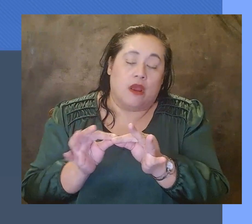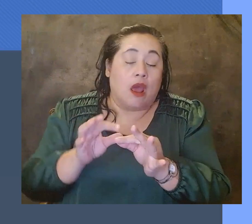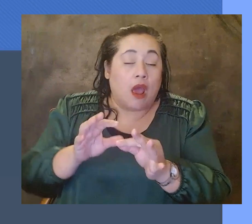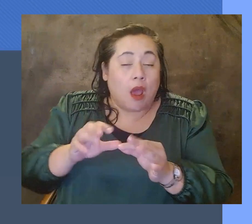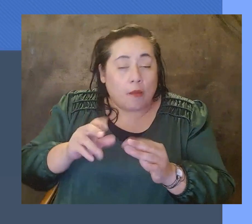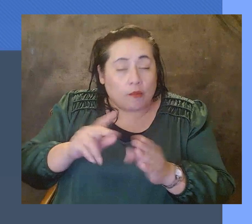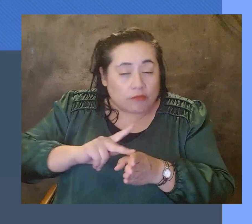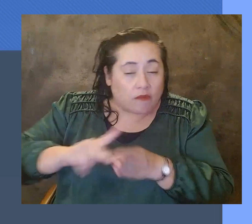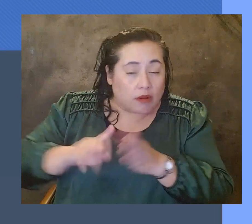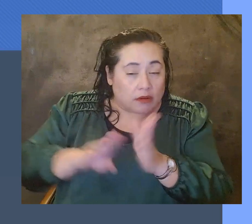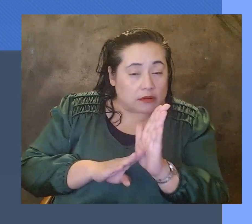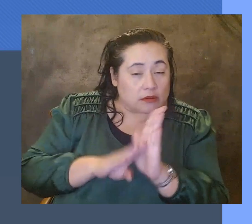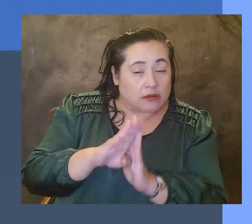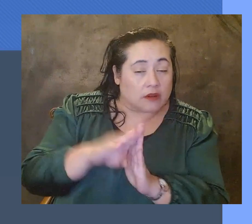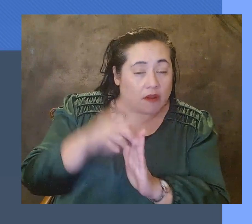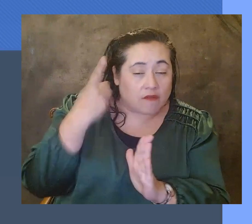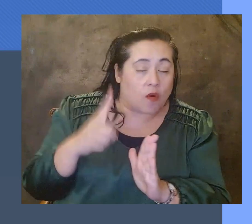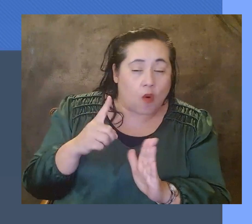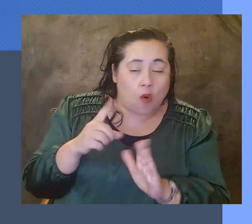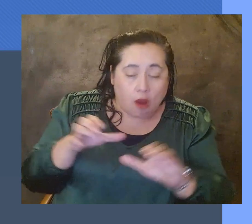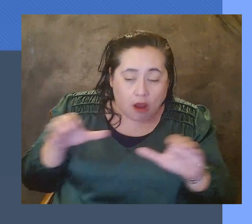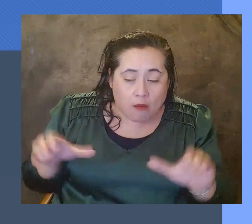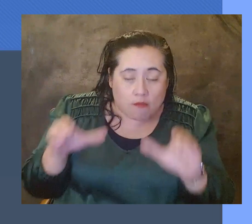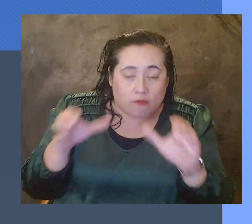El desarrollo profesional de los practicantes.